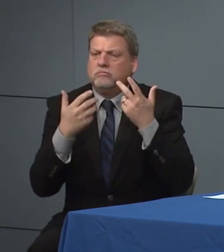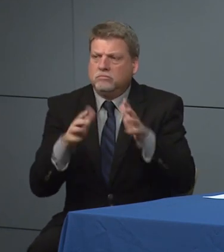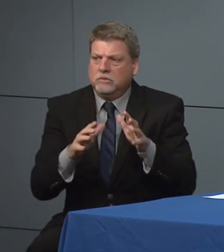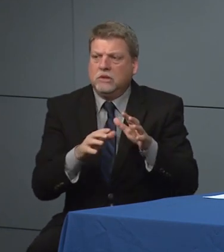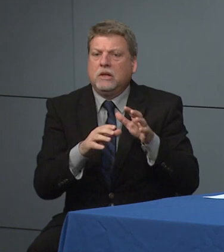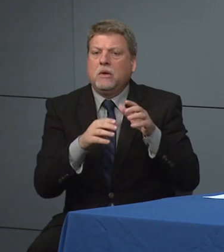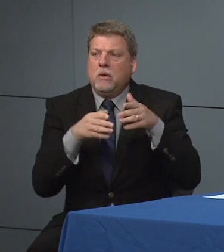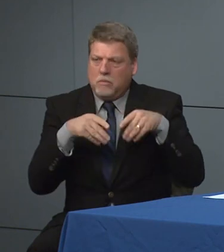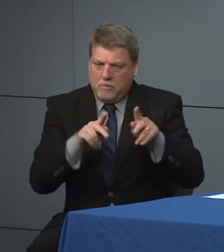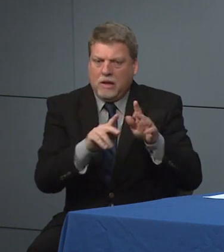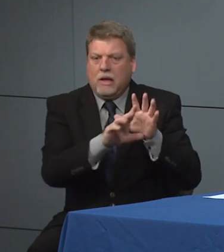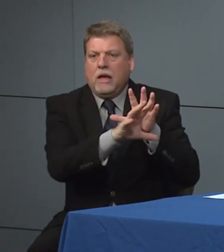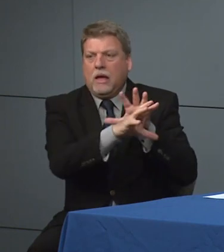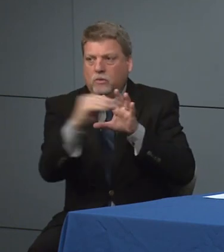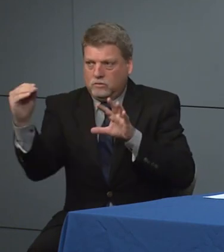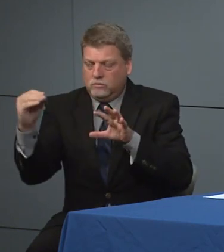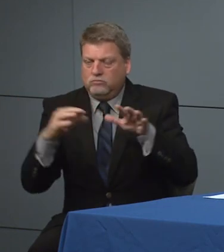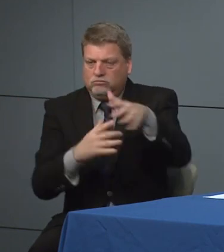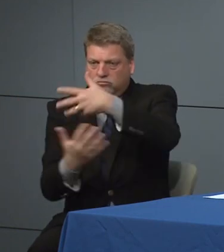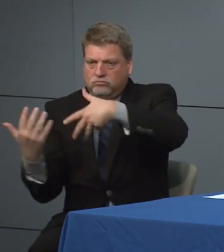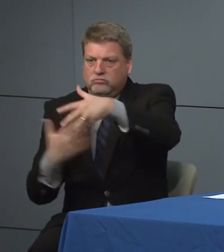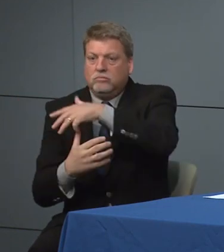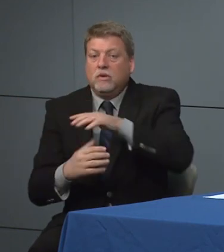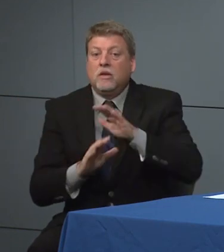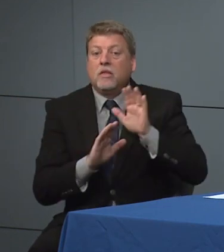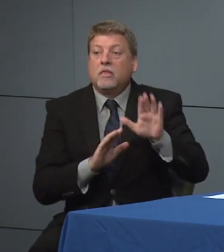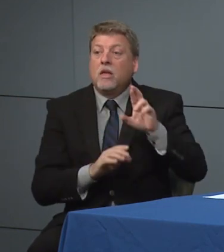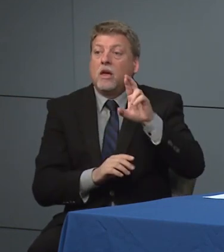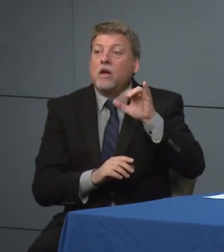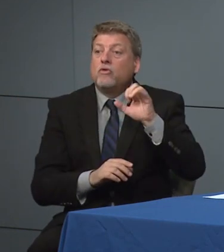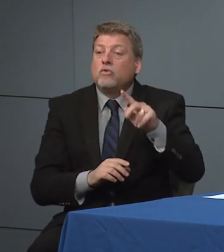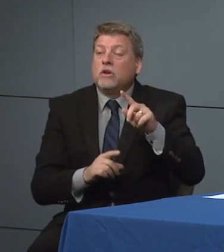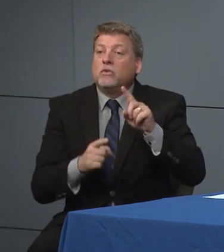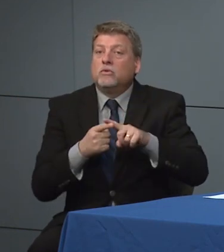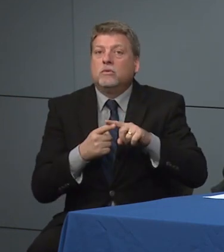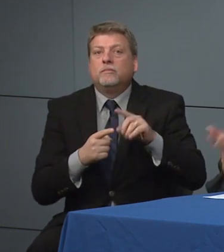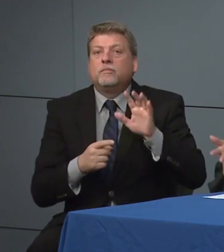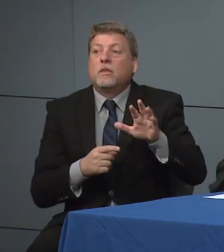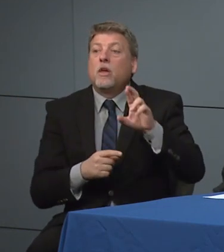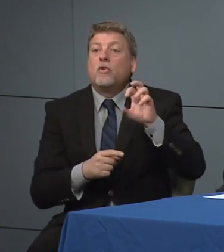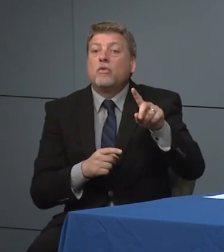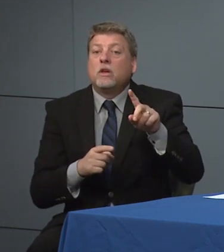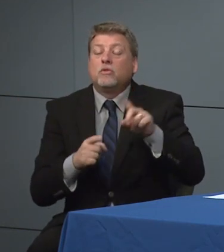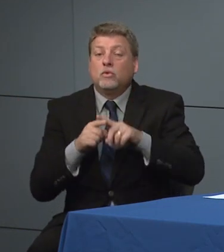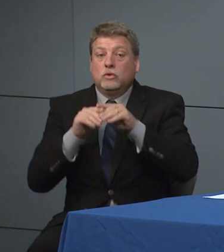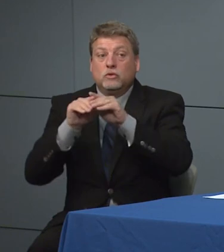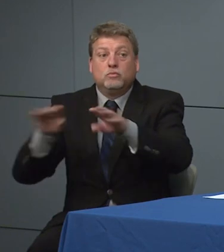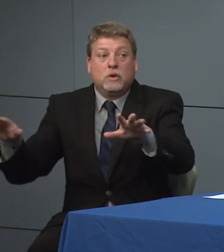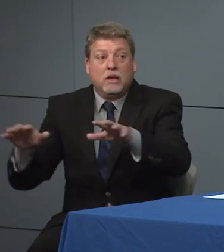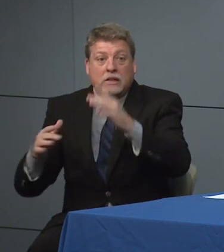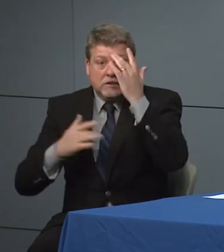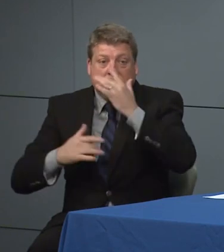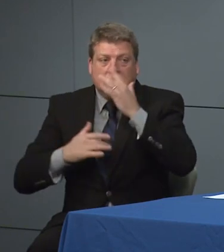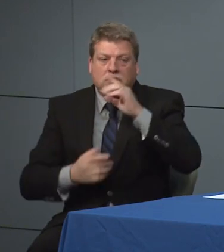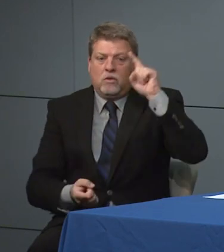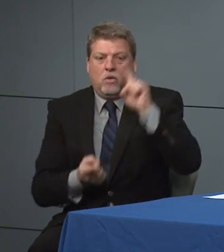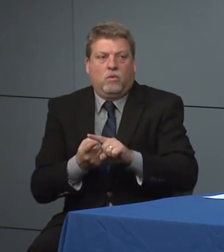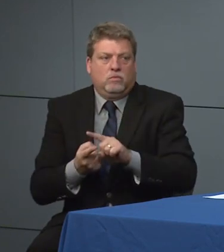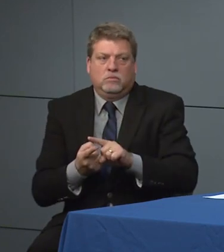y creo que hemos hablado de eso antes, una vez que salen salen de aislamiento, el riesgo de y de ser contagioso sus